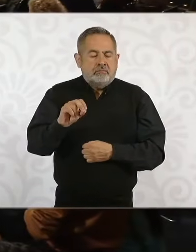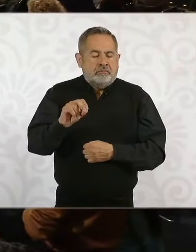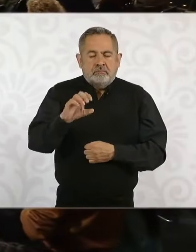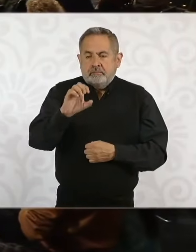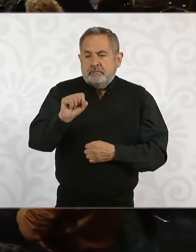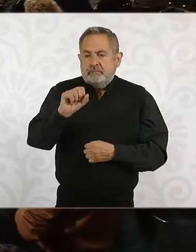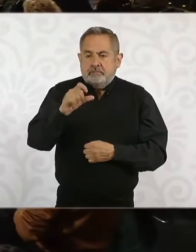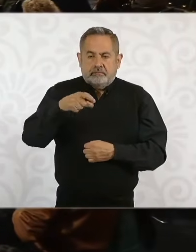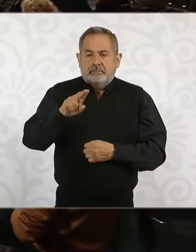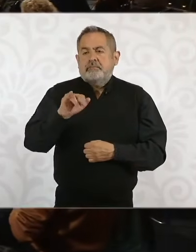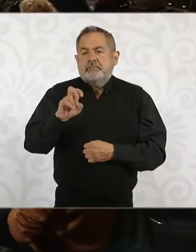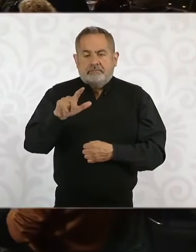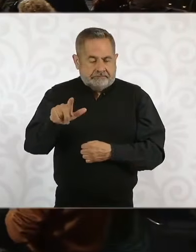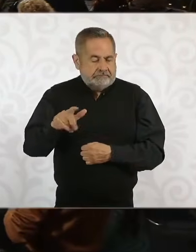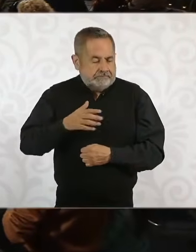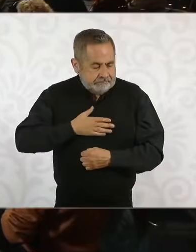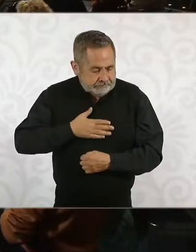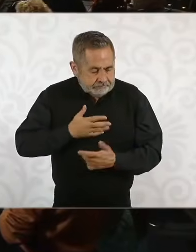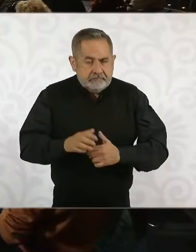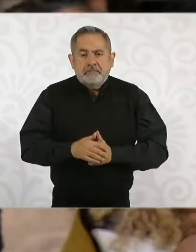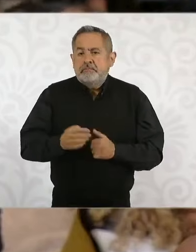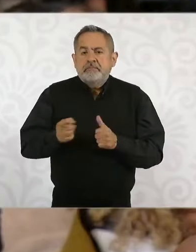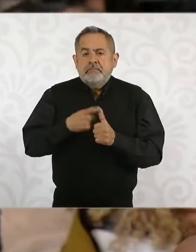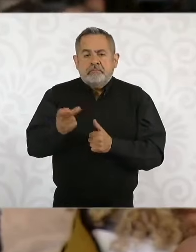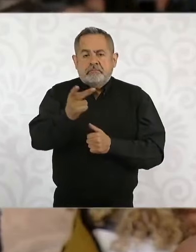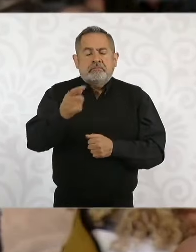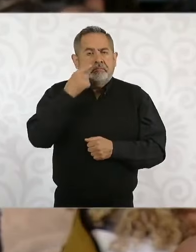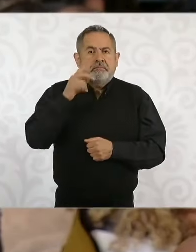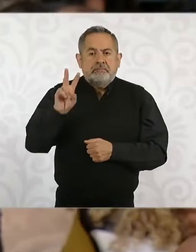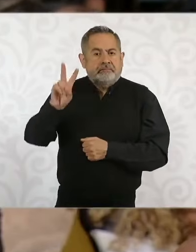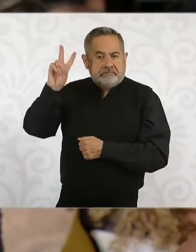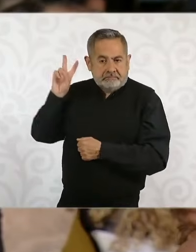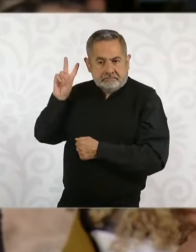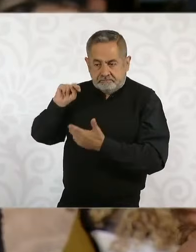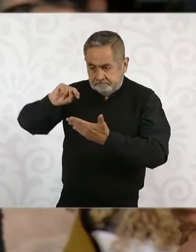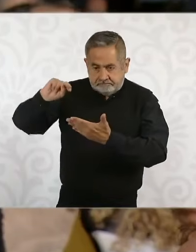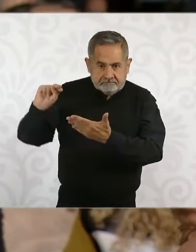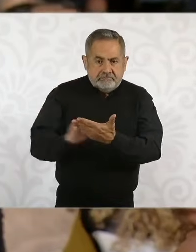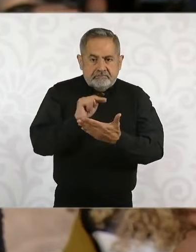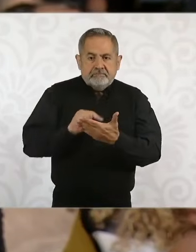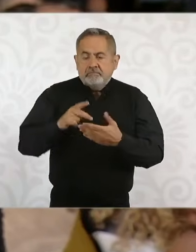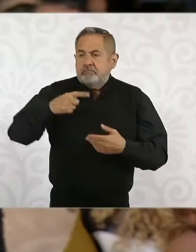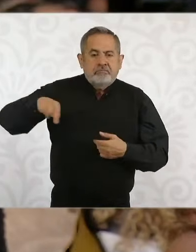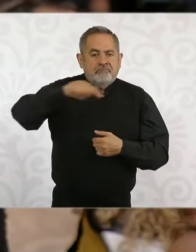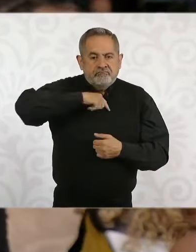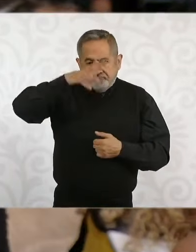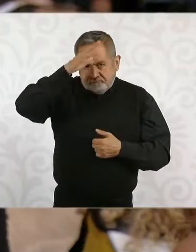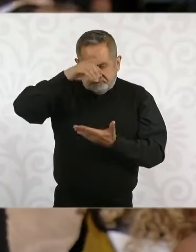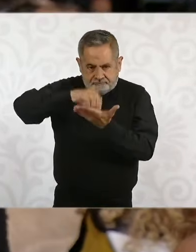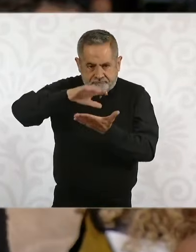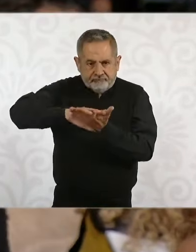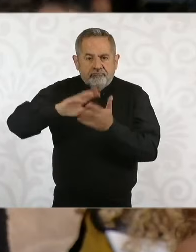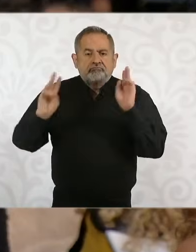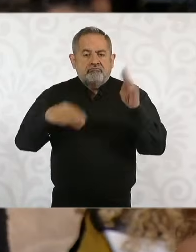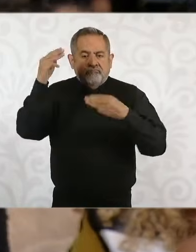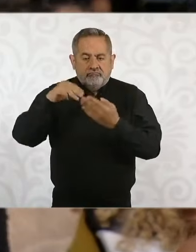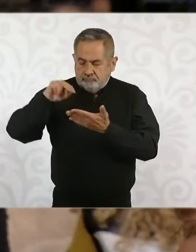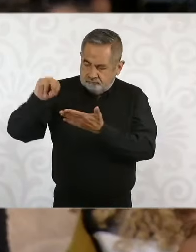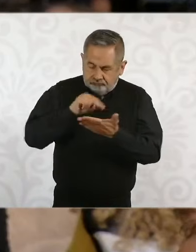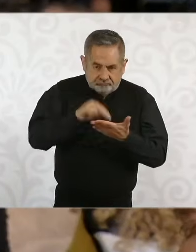Mi primera pregunta es, el pasado viernes se firmó el acuerdo global modernizado entre la